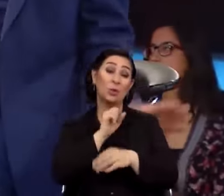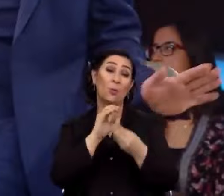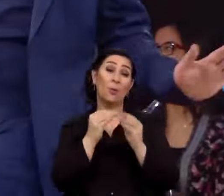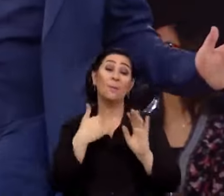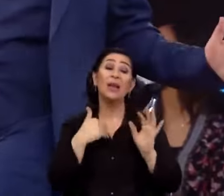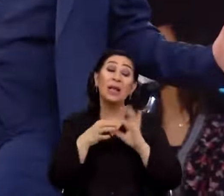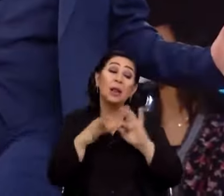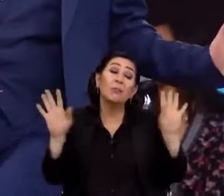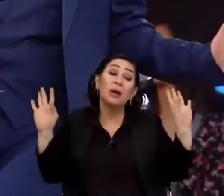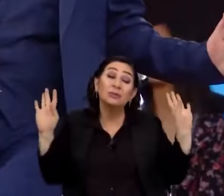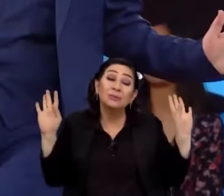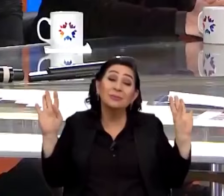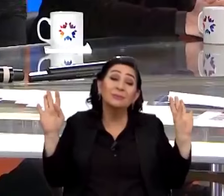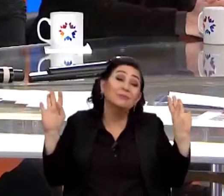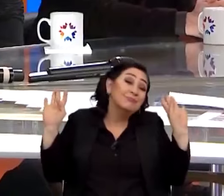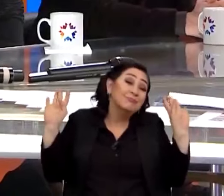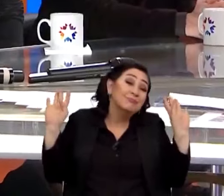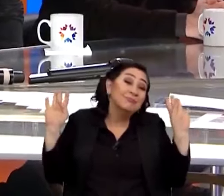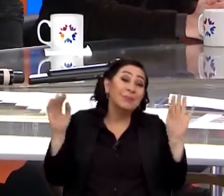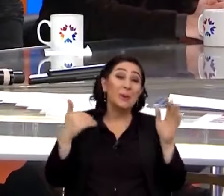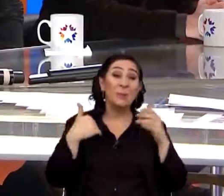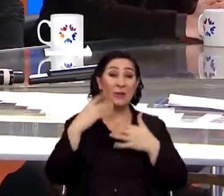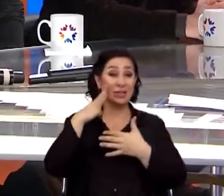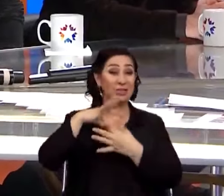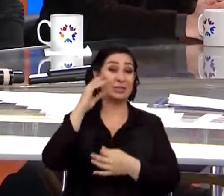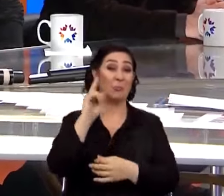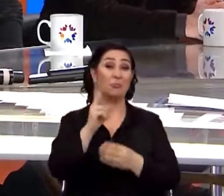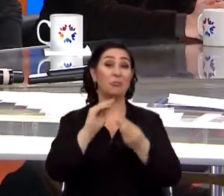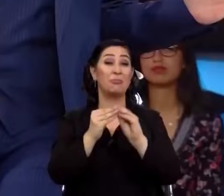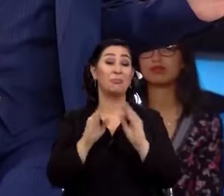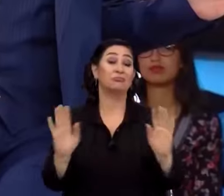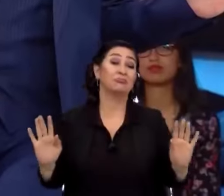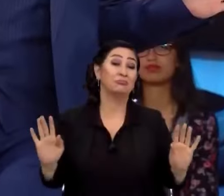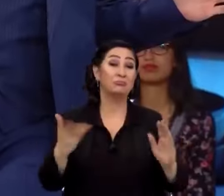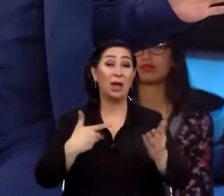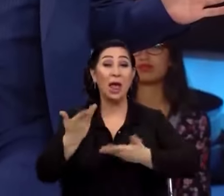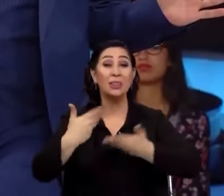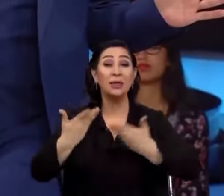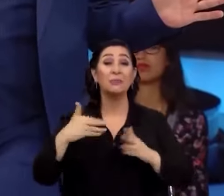ilgilendirmez Bana kişisel senin kişisel derdin o bana